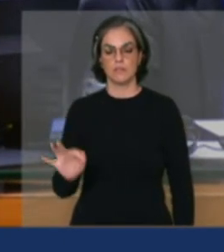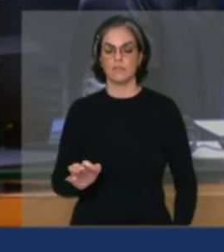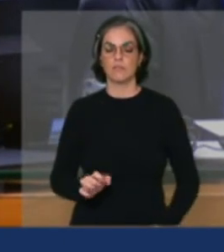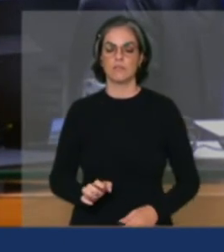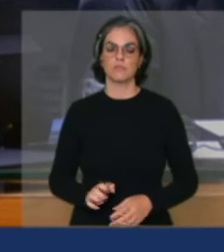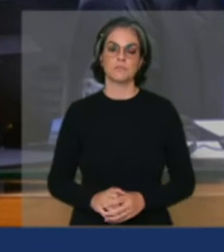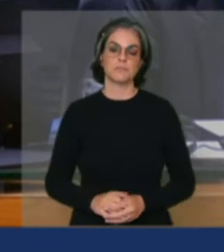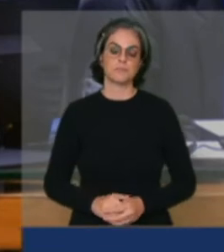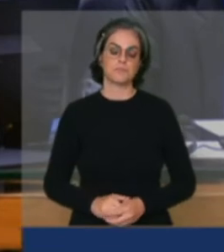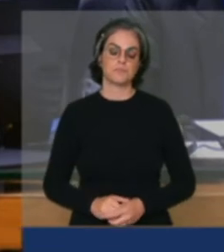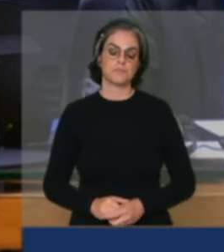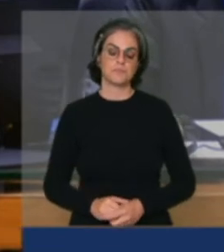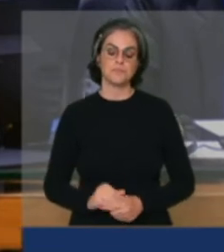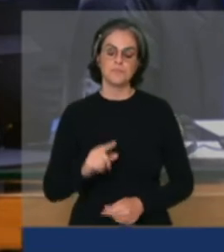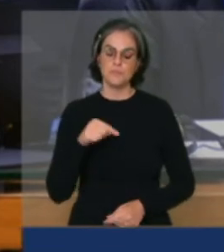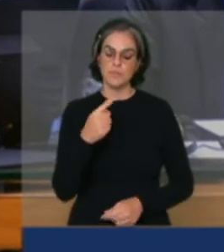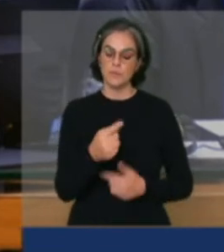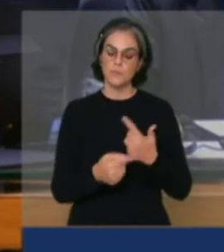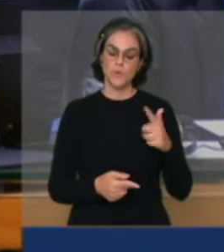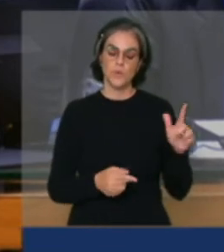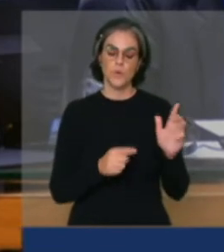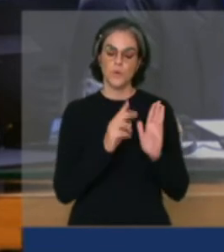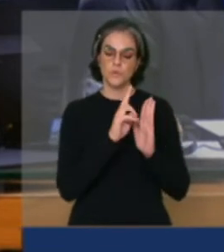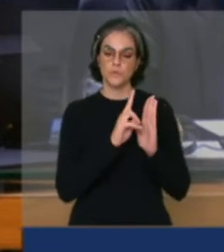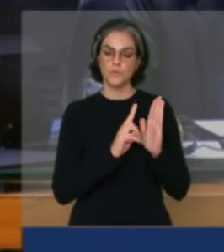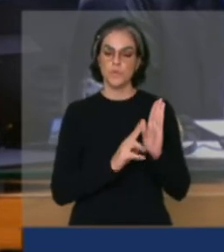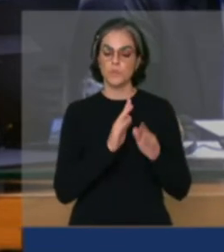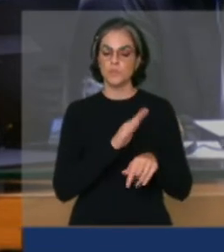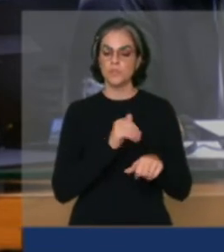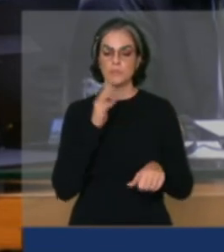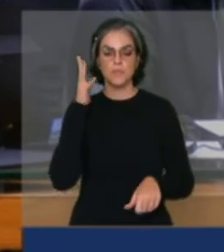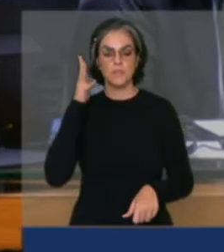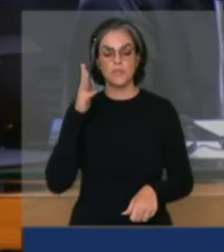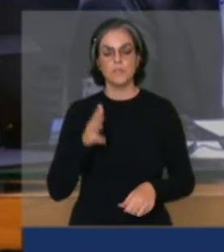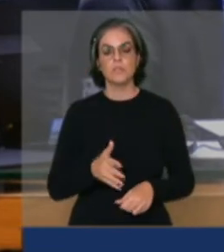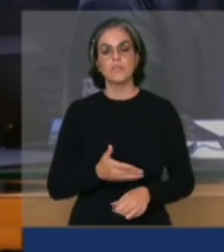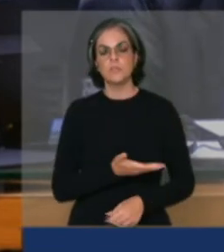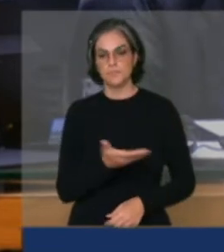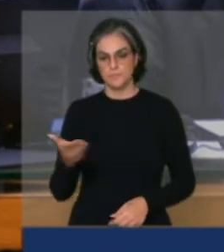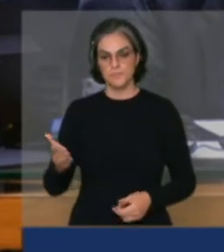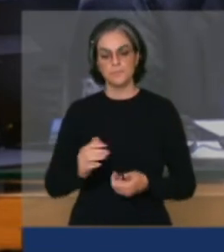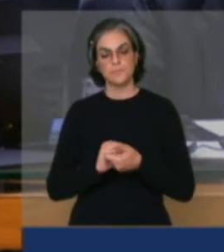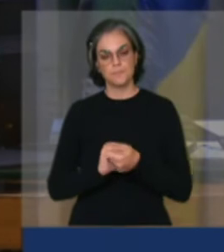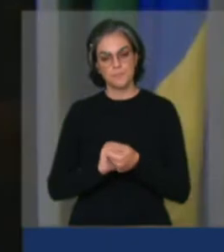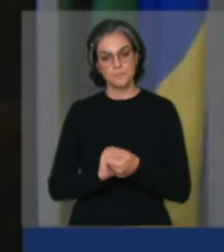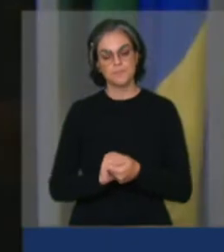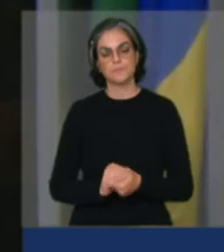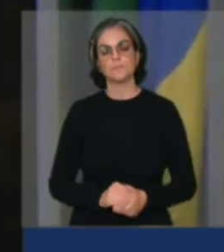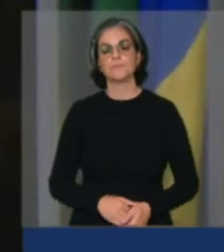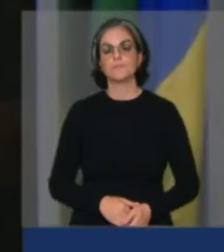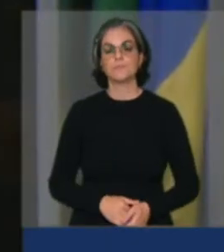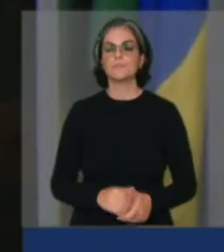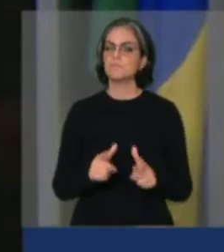SEGUIDA RETOMO A LISTA COM O GENERAL GIRÃO. [DEPUTADO]: SENHOR PRESIDENTE, NOBRES COLEGAS, É POSSÍVEL SABER QUE A POLÍCIA FEDERAL É UMA DAS